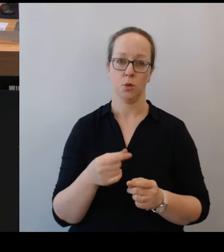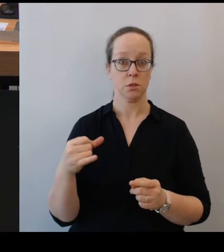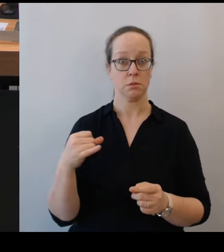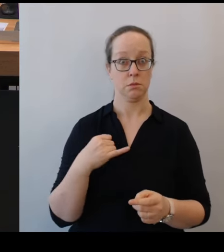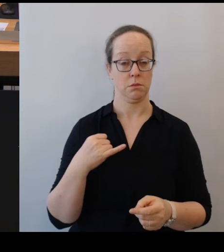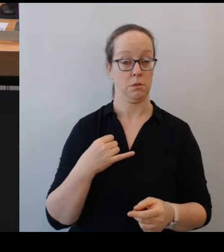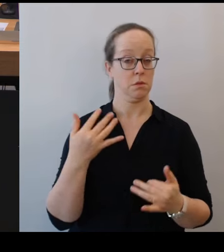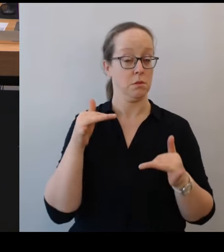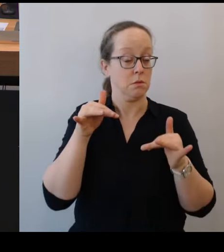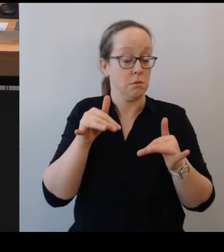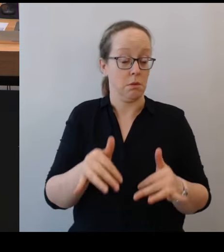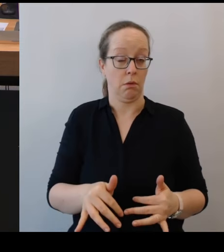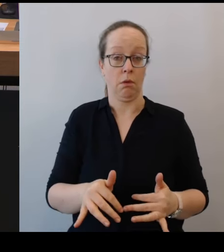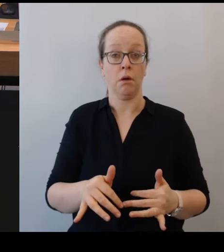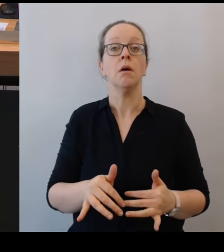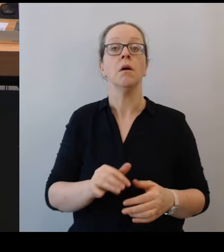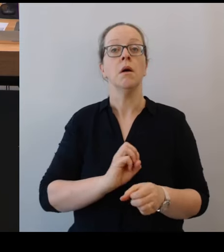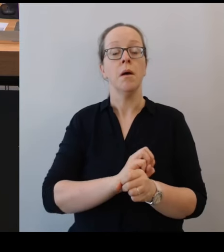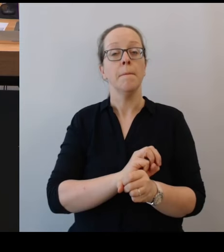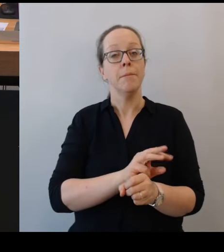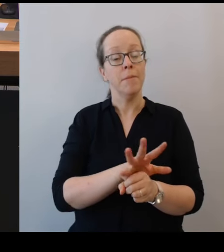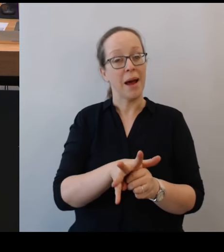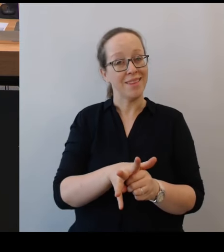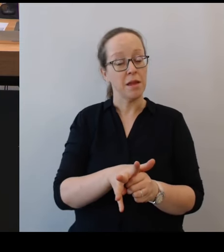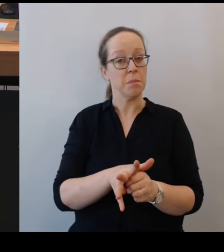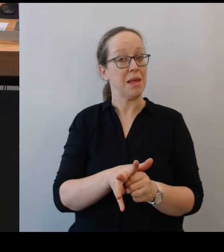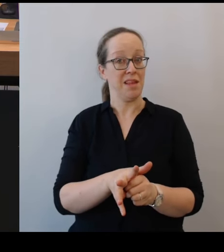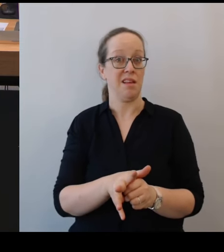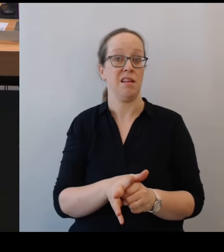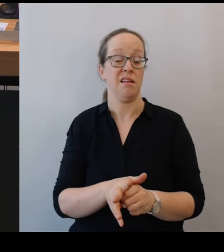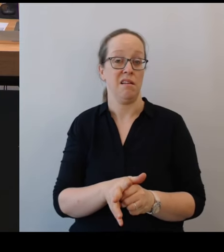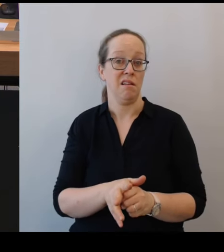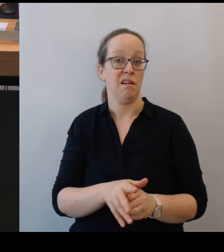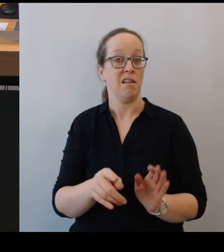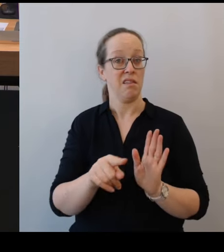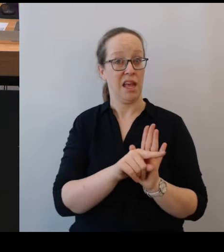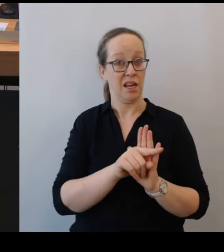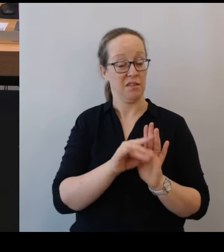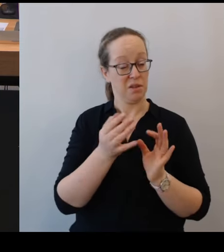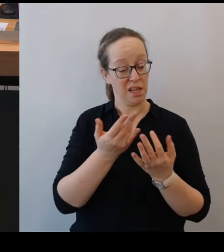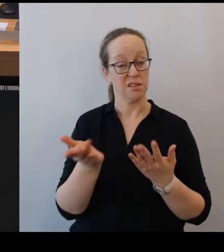Da ist es absolut kontraproduktiv, in Zeiten hoher Inflation und explodierender Energiepreise jetzt über neue